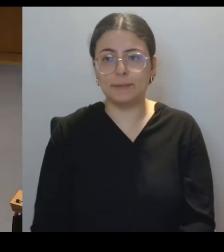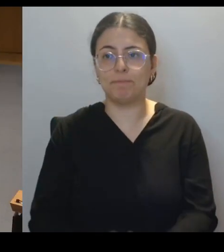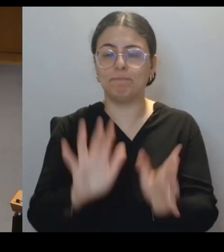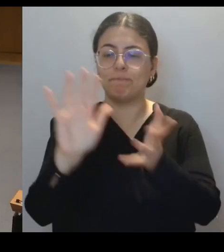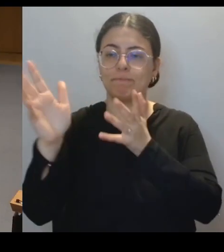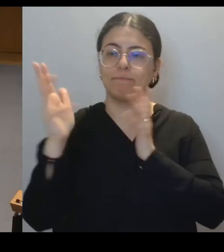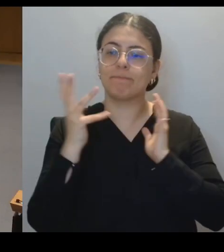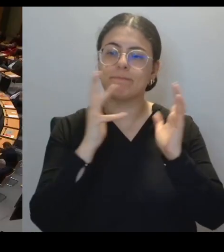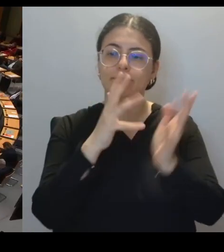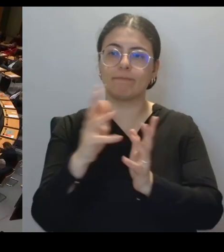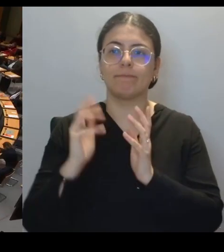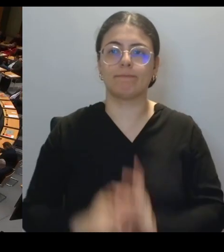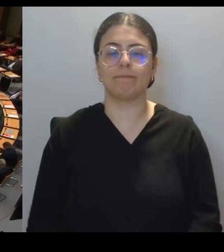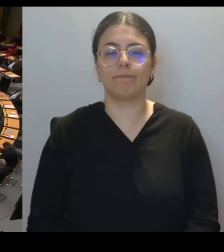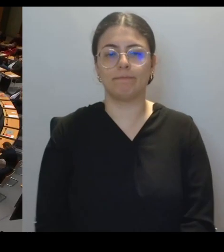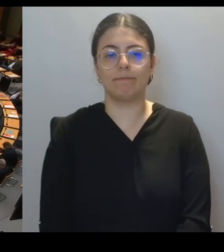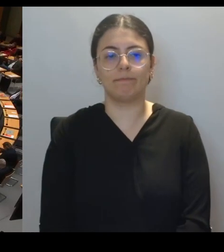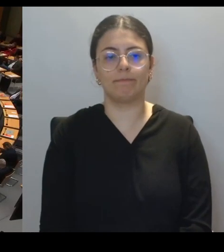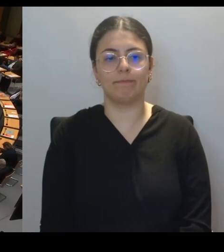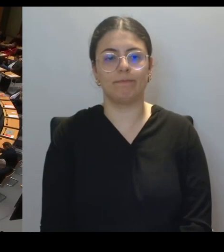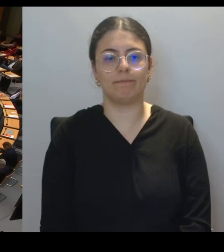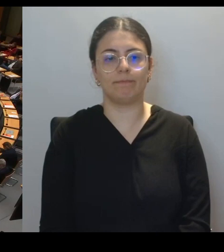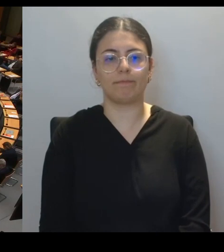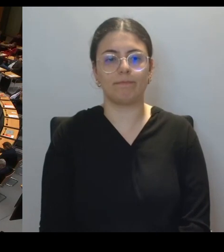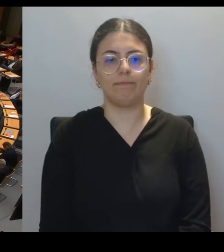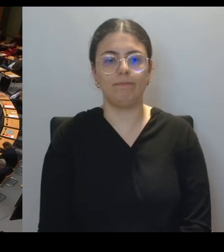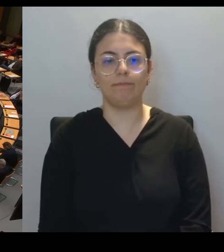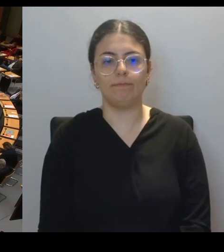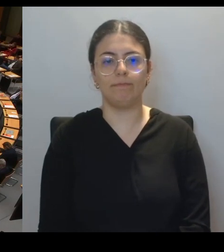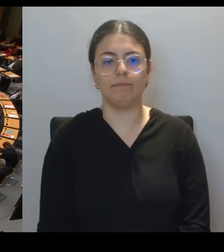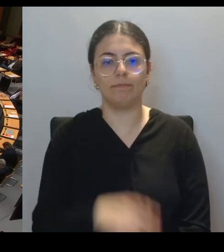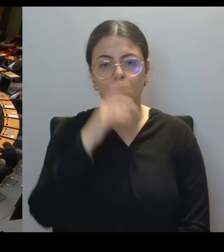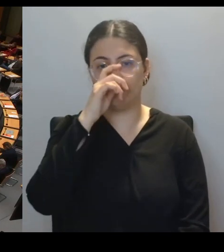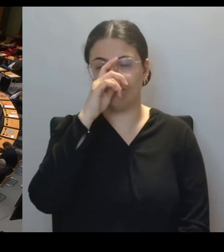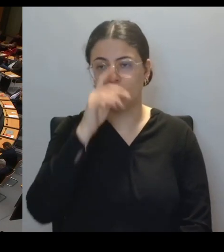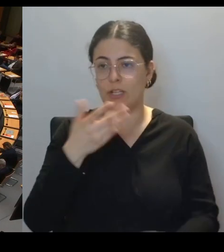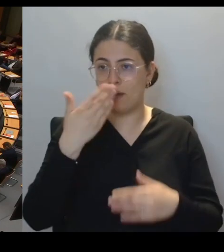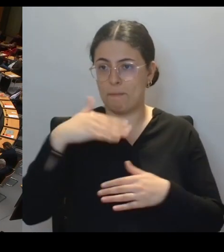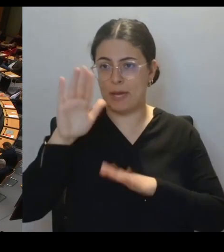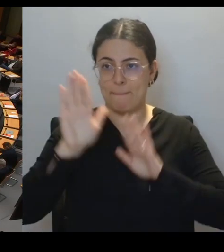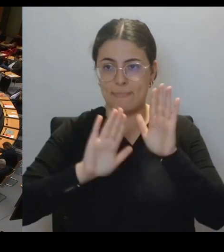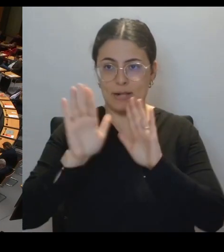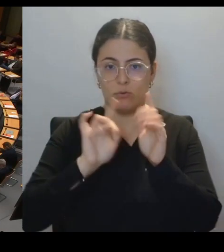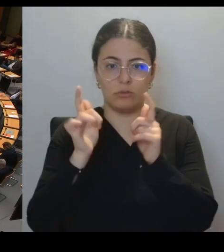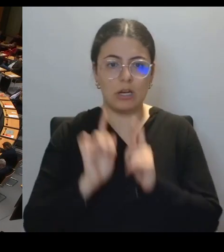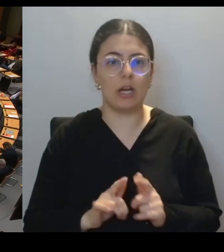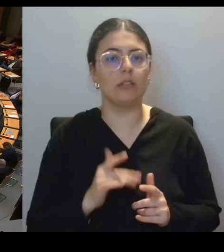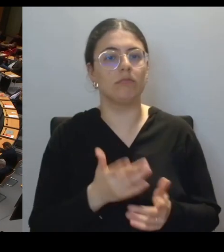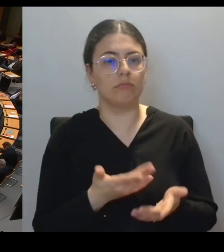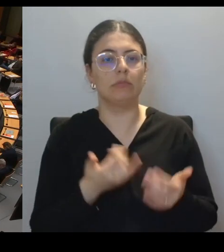Weitere Wortmeldungen liegen dann nicht mehr vor. Vorgeschlagen wird die Überweisung des Antrags an den Ausschuss für Stadtentwicklung, Bauen und Wohnen sowie den Hauptausschuss